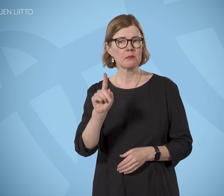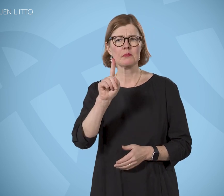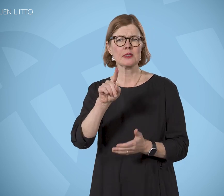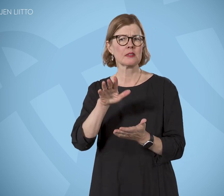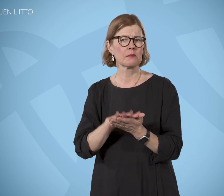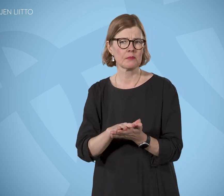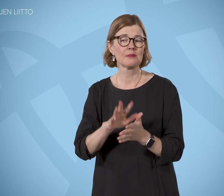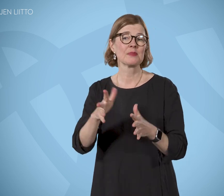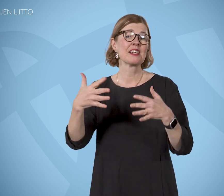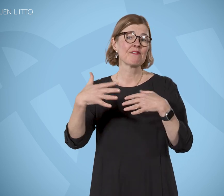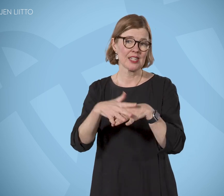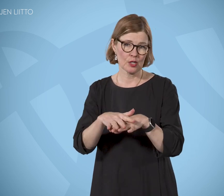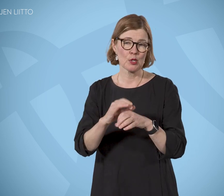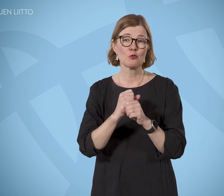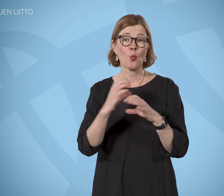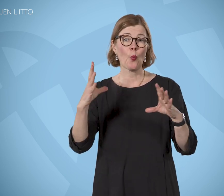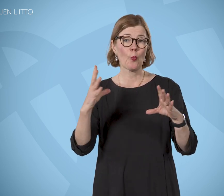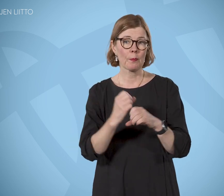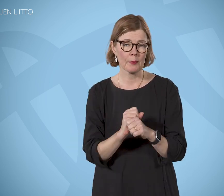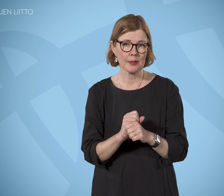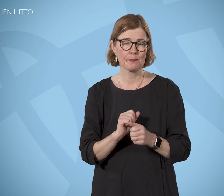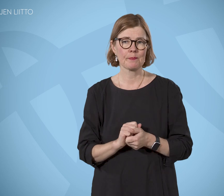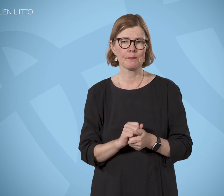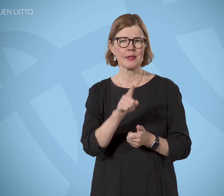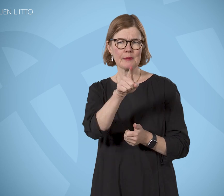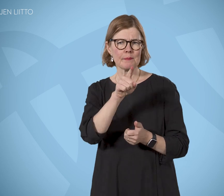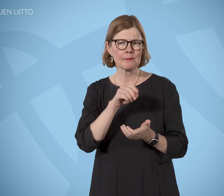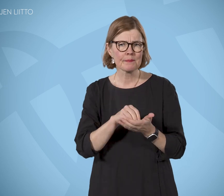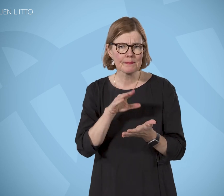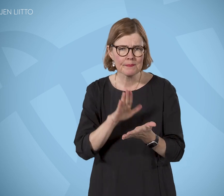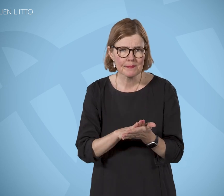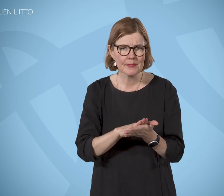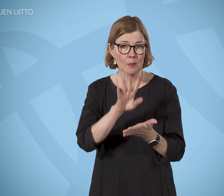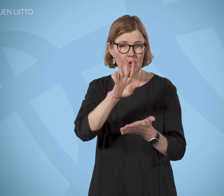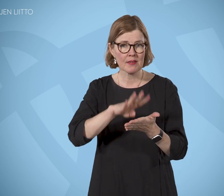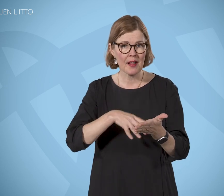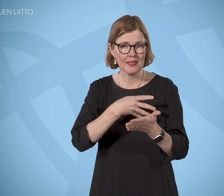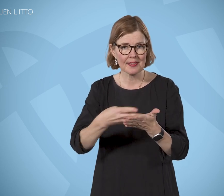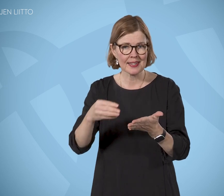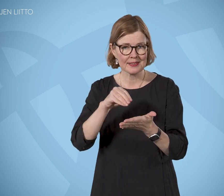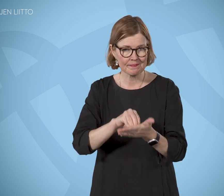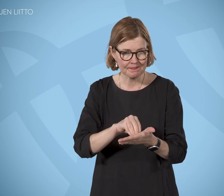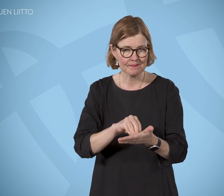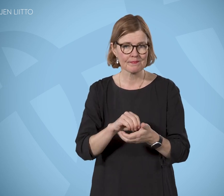Tilaisuus järjestetään etänä Zoom-alustalla. Merkitse ajankohta jo kalenteriisi!